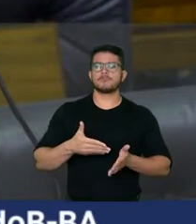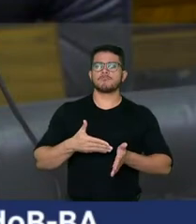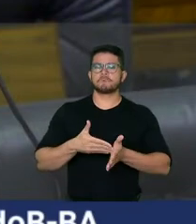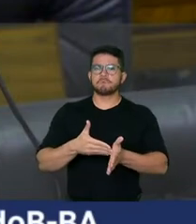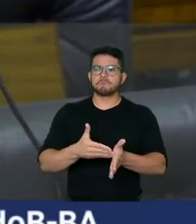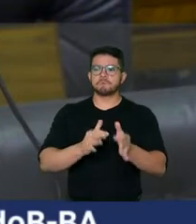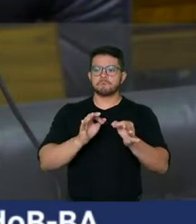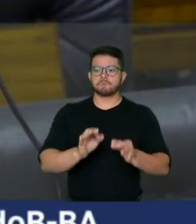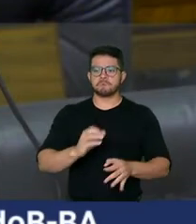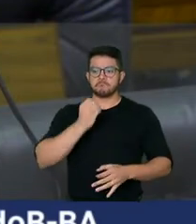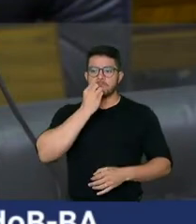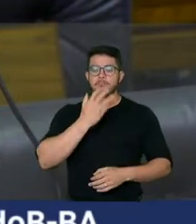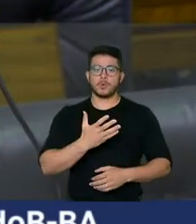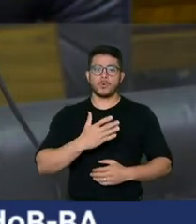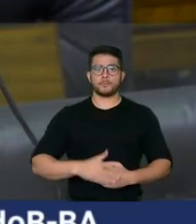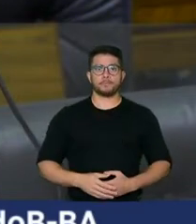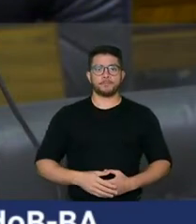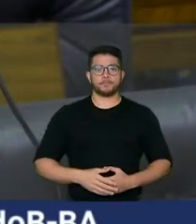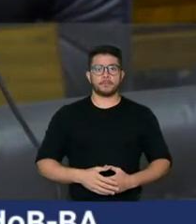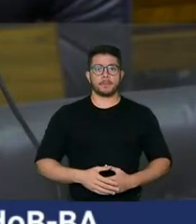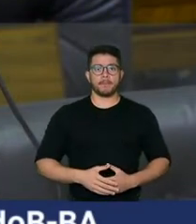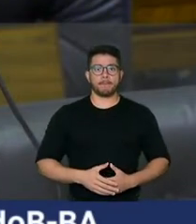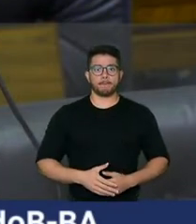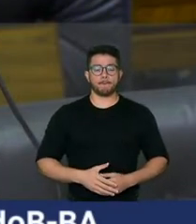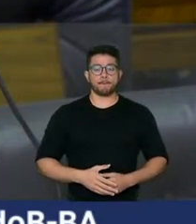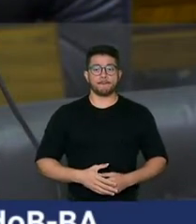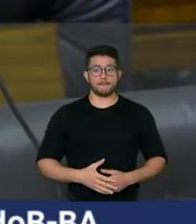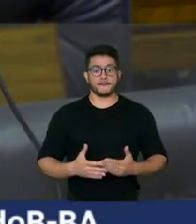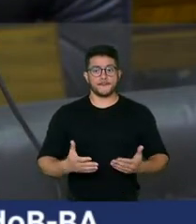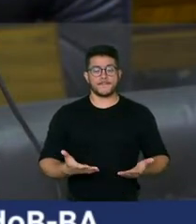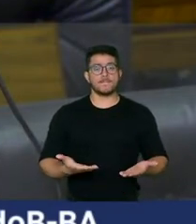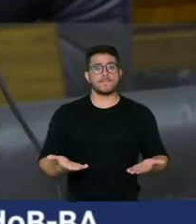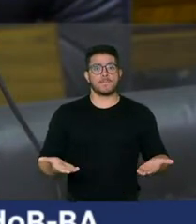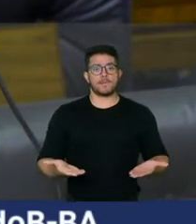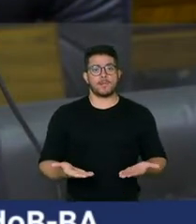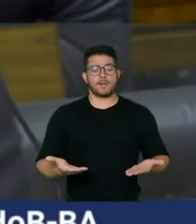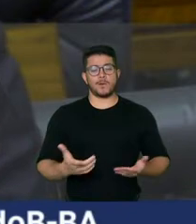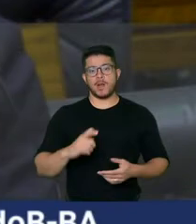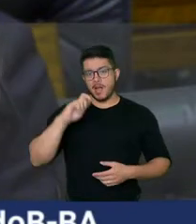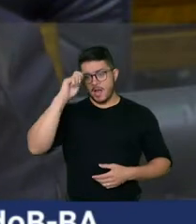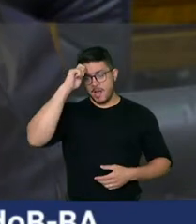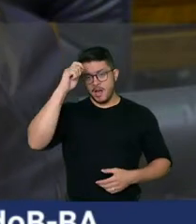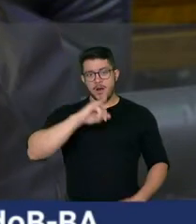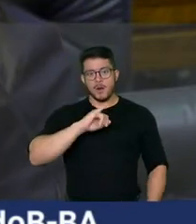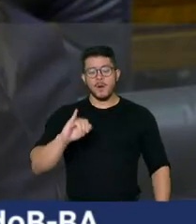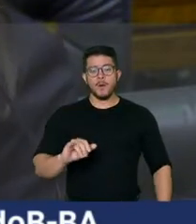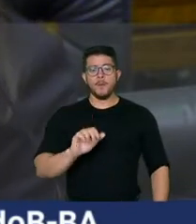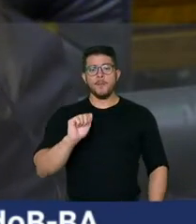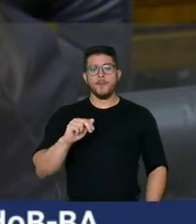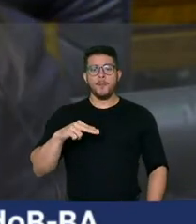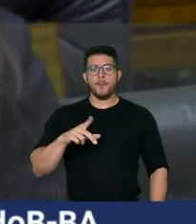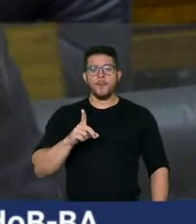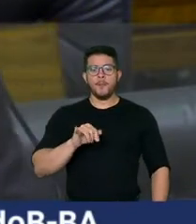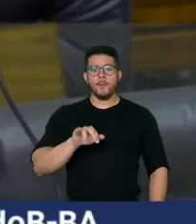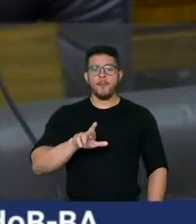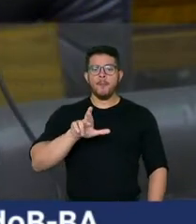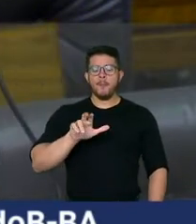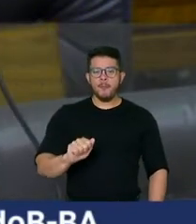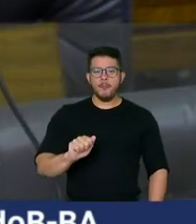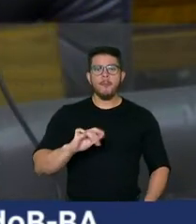CONDUÇÃO DOS TRABALHOS QUE GARANTIU EQUILÍBRIO E CHEGARMOS ATÉ ESSE MOMENTO ONDE A AUTORA DO PROJETO, DEPUTADA JANDIRA FEGHALI O LÍDER DO MEU PARTIDO,